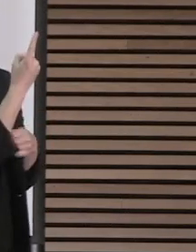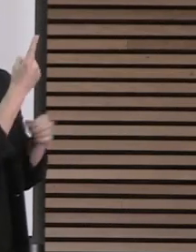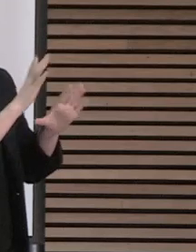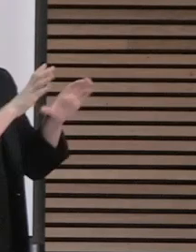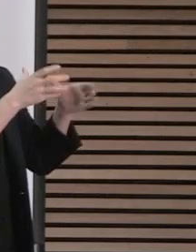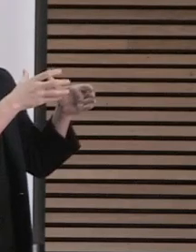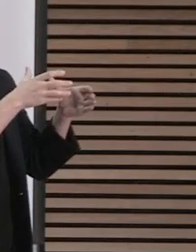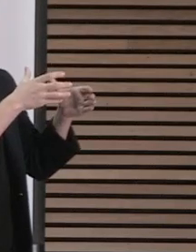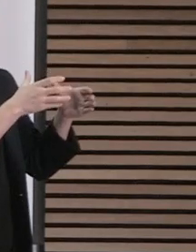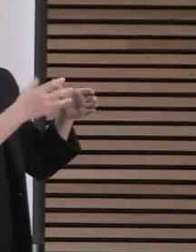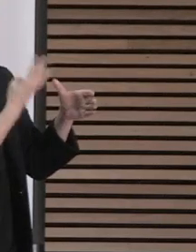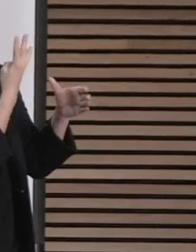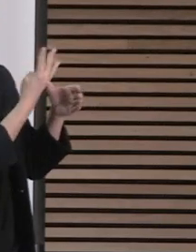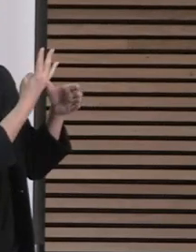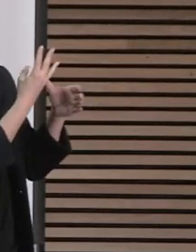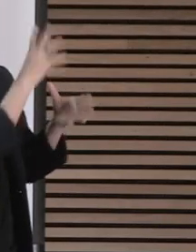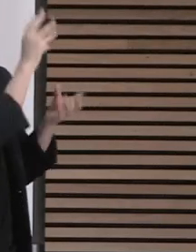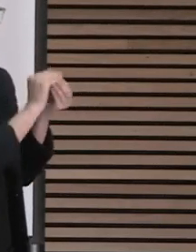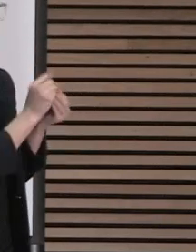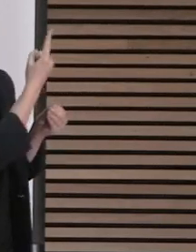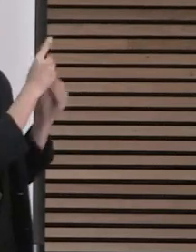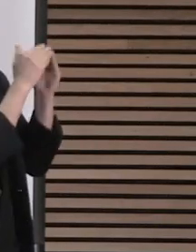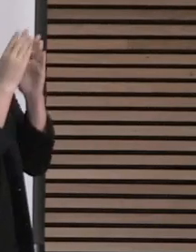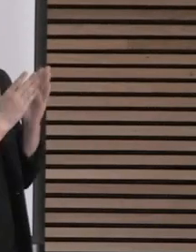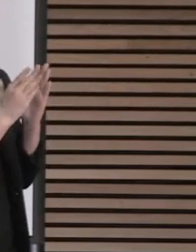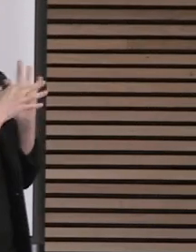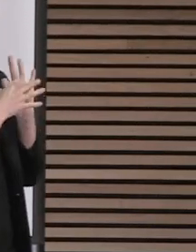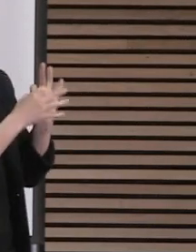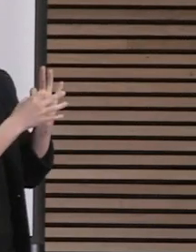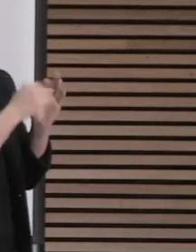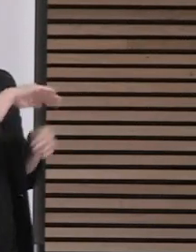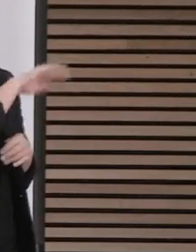me te whitu i kawemai Ko nga keehi, ka tohaina kia 12 nga